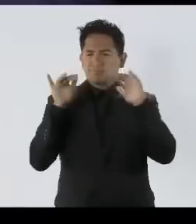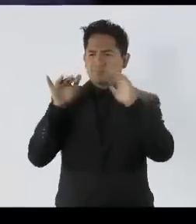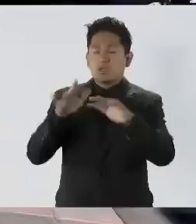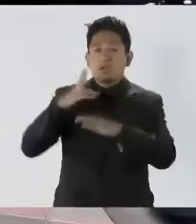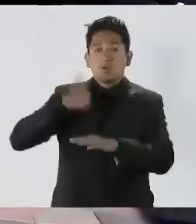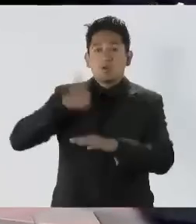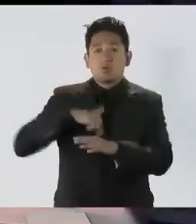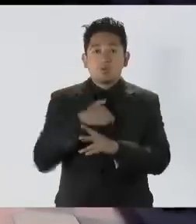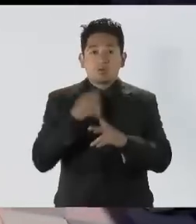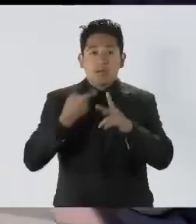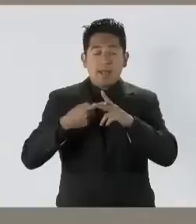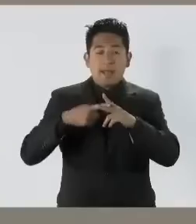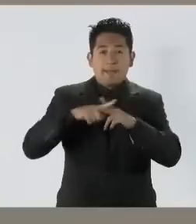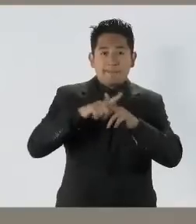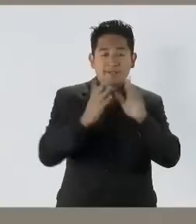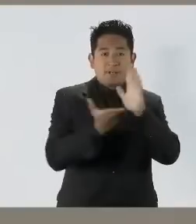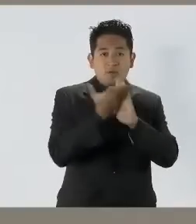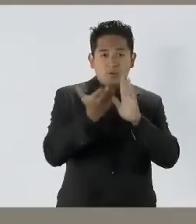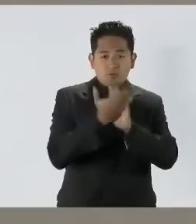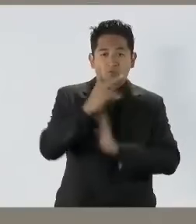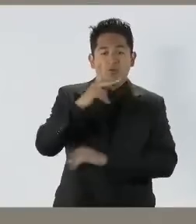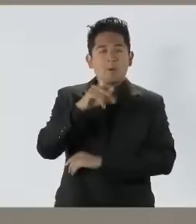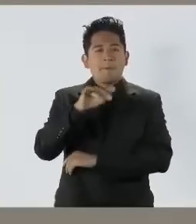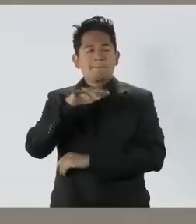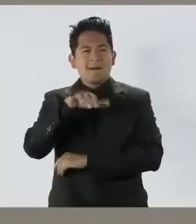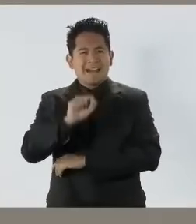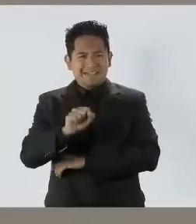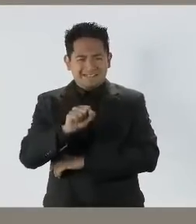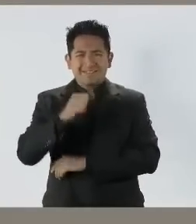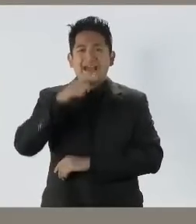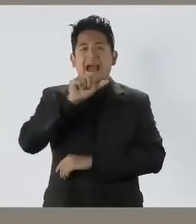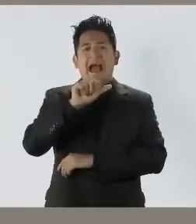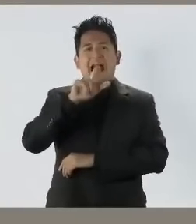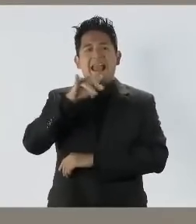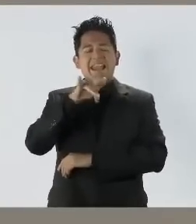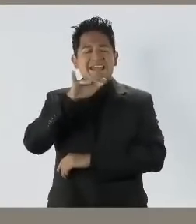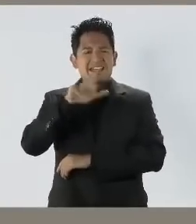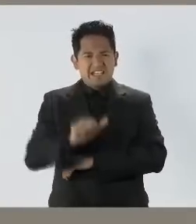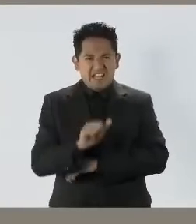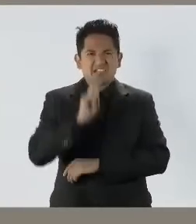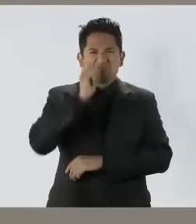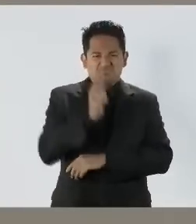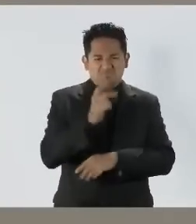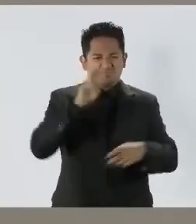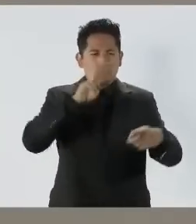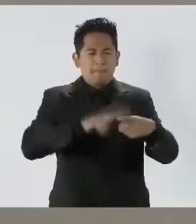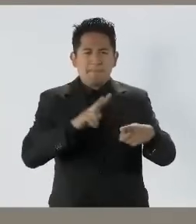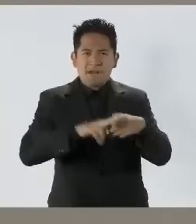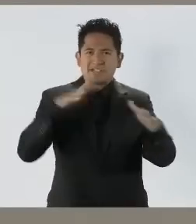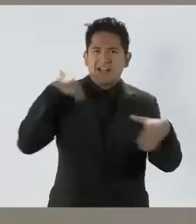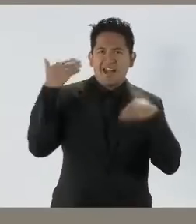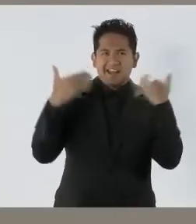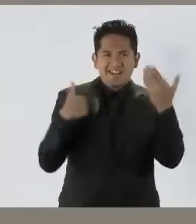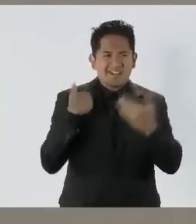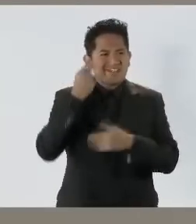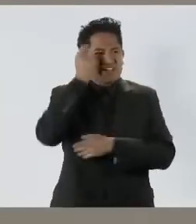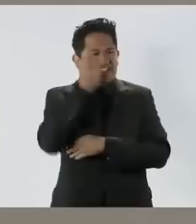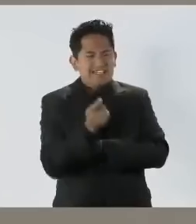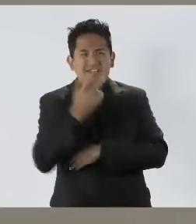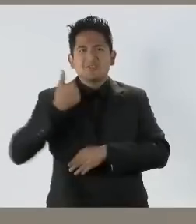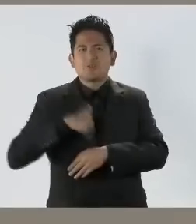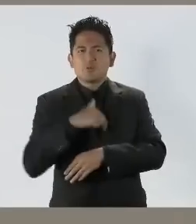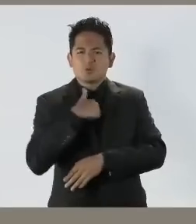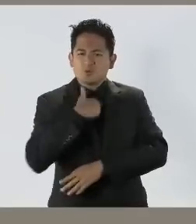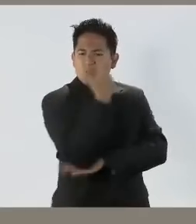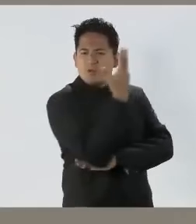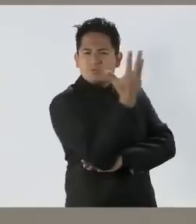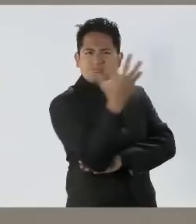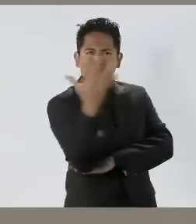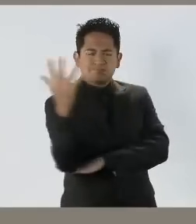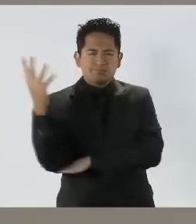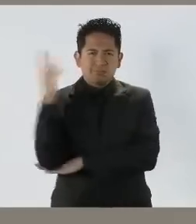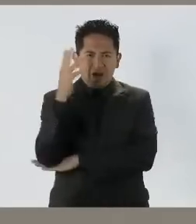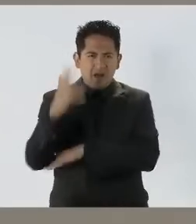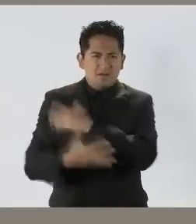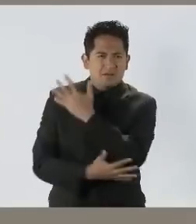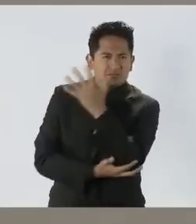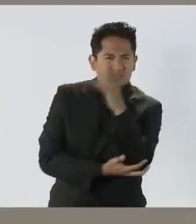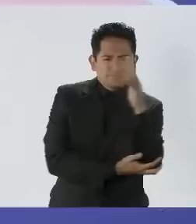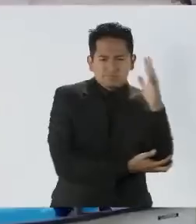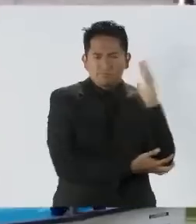alegría También se convierte en un acrónimo cuyo nombre significa arbolar limpiar embellecer gozar